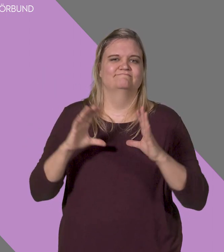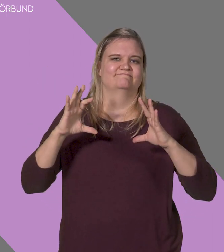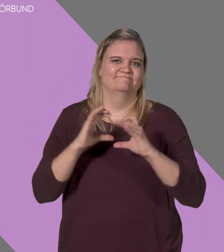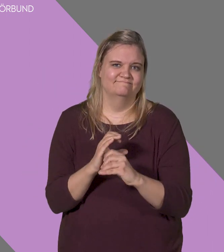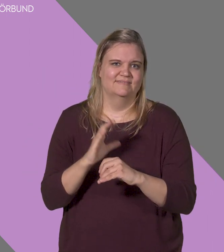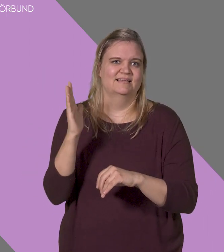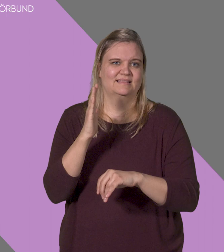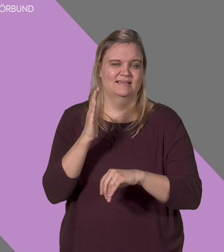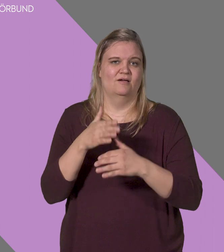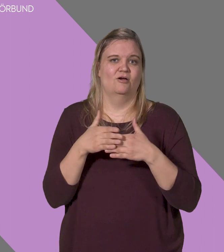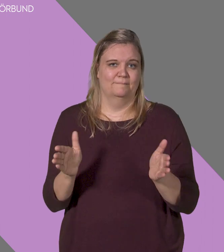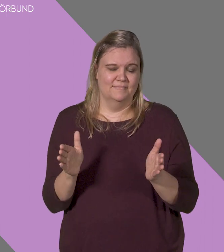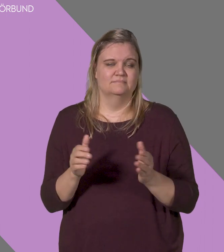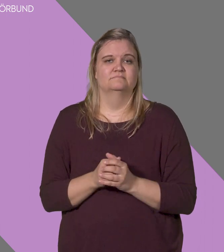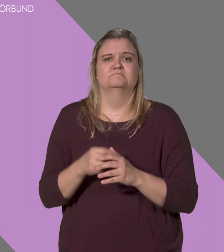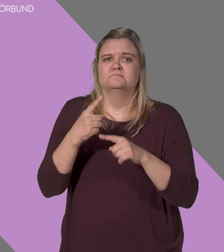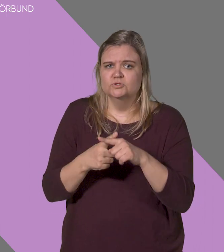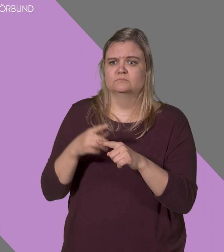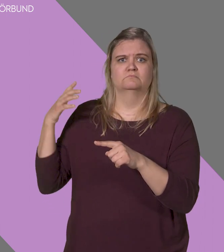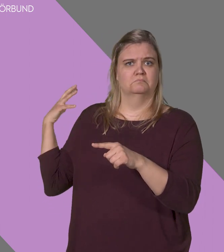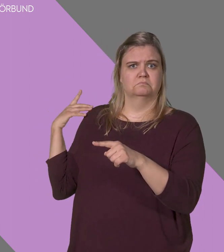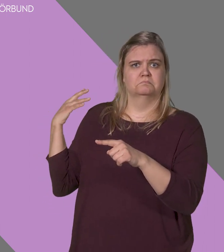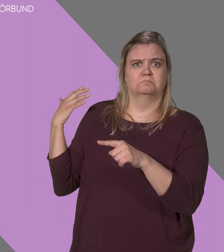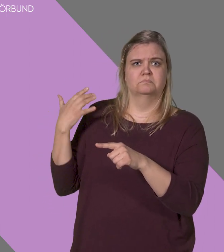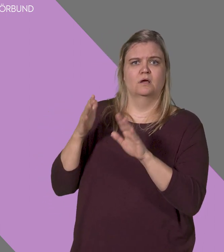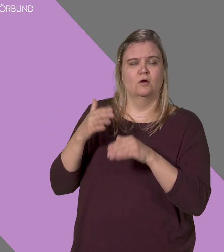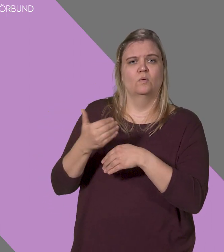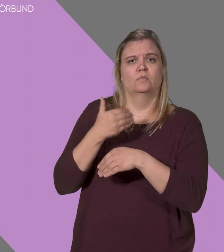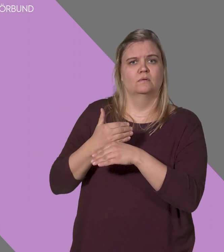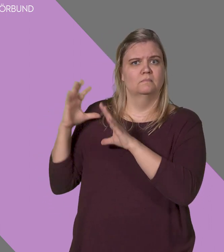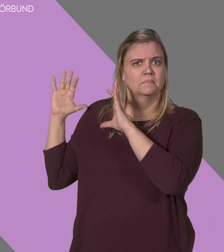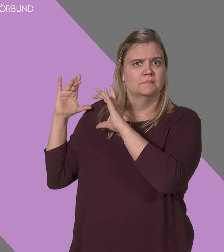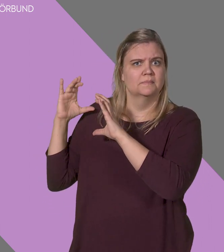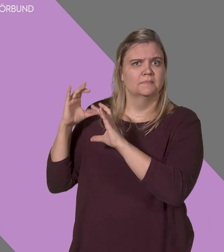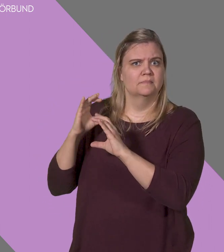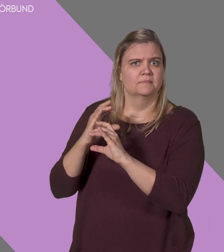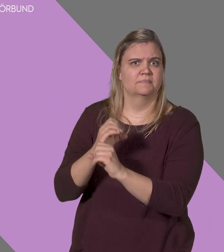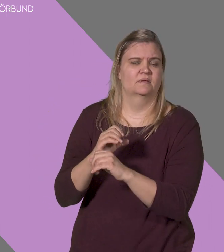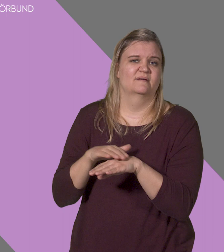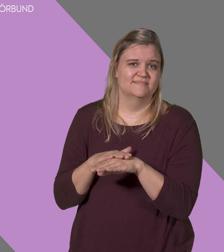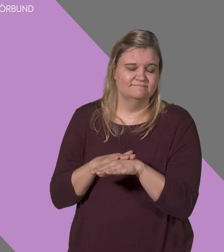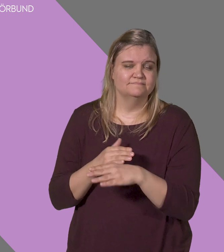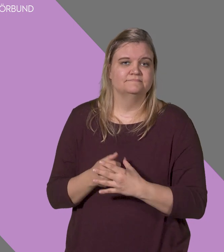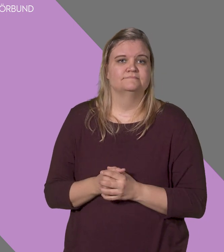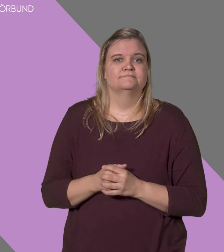att införa kortare servicetider, och antalet användare har minskat.